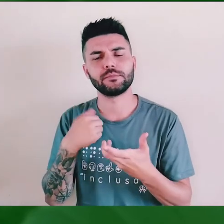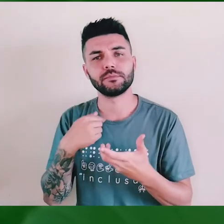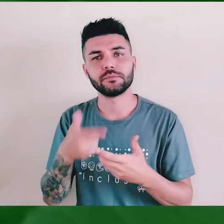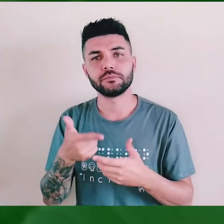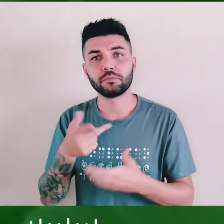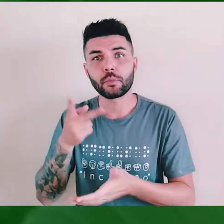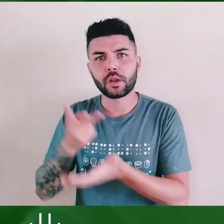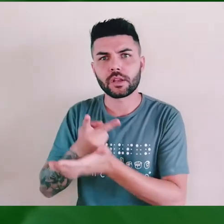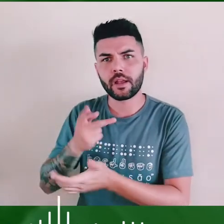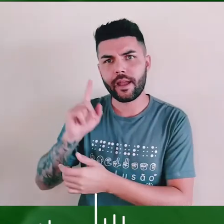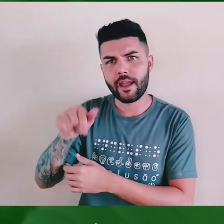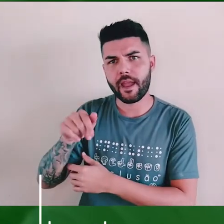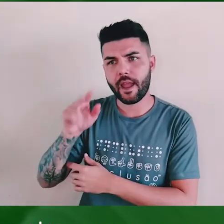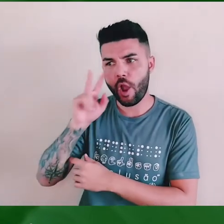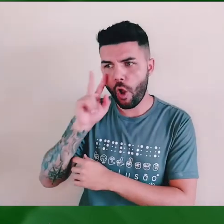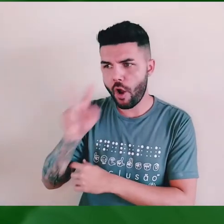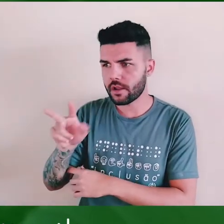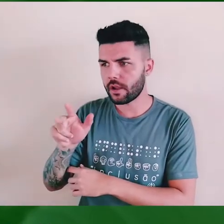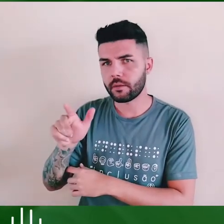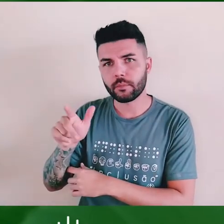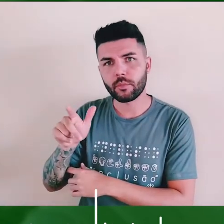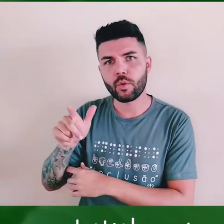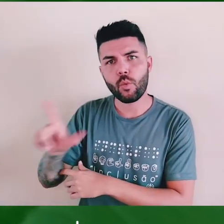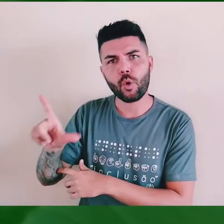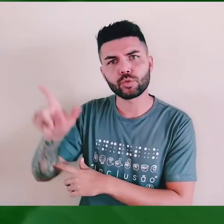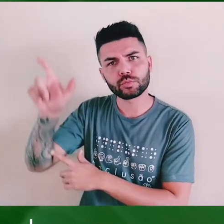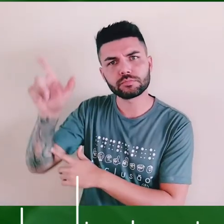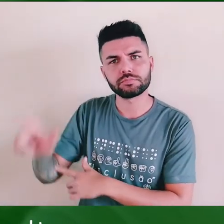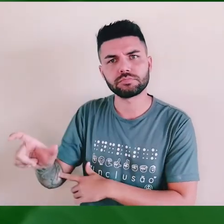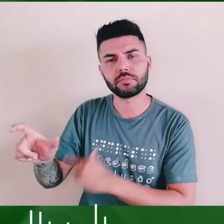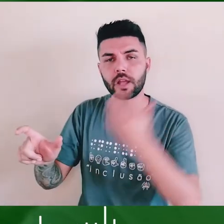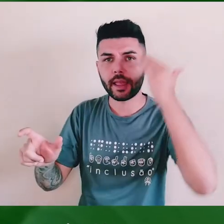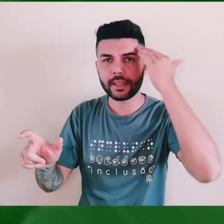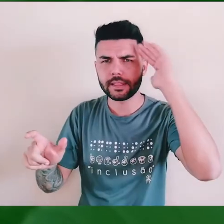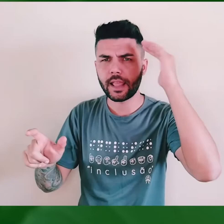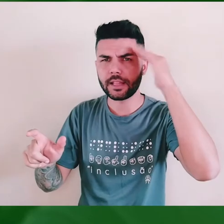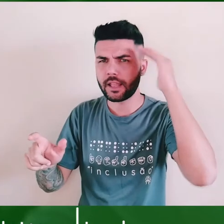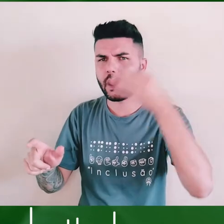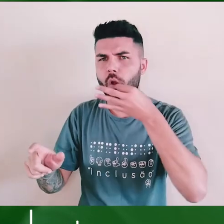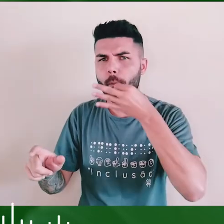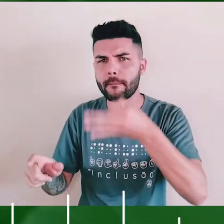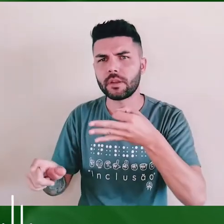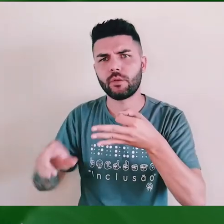outro. A gente tem que olhar pro outro e e entender posições diversas. Gabriel: Você